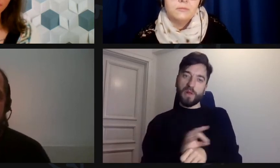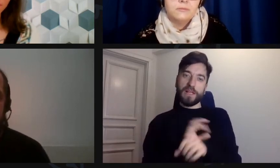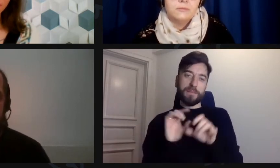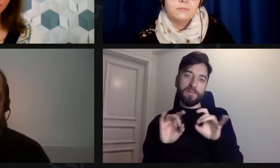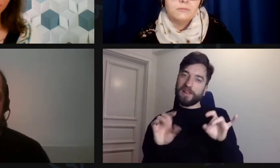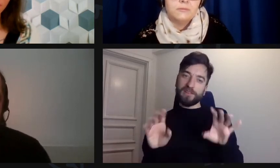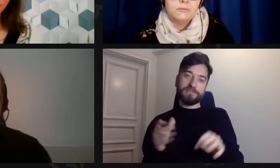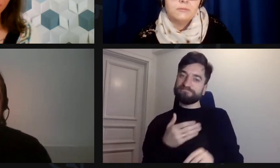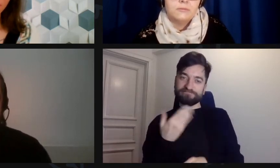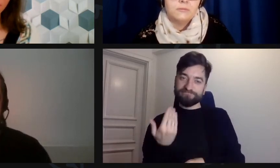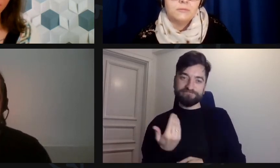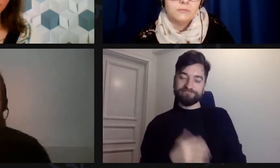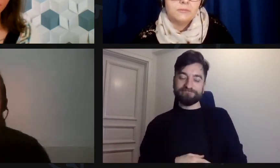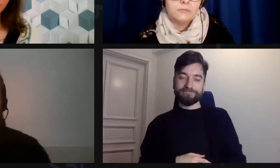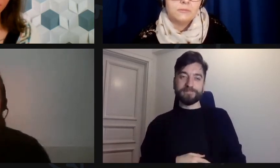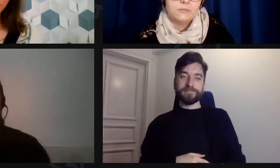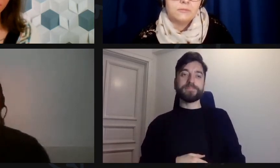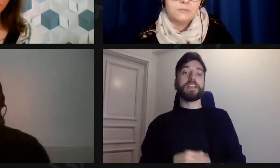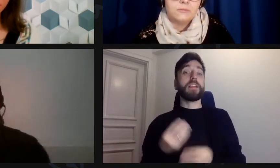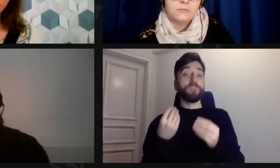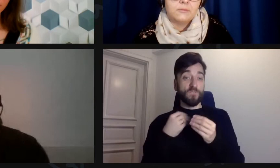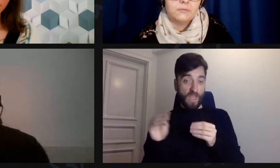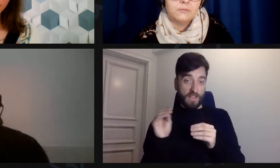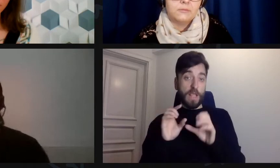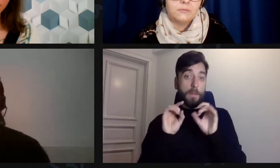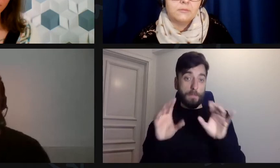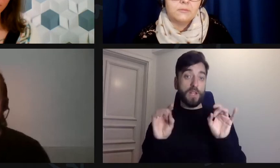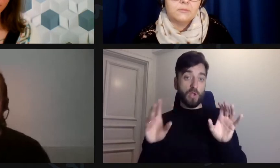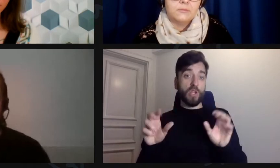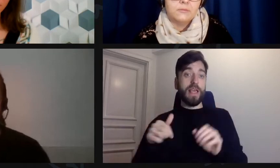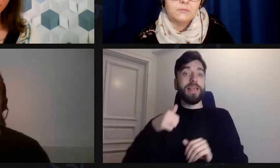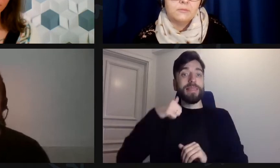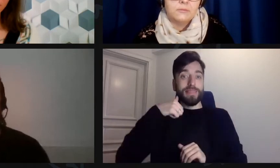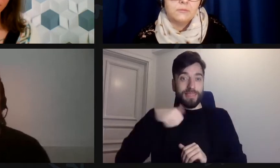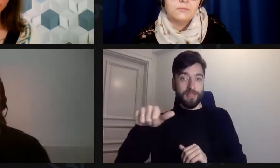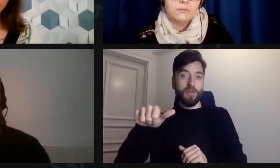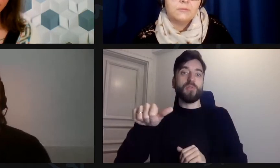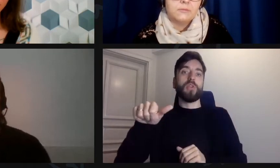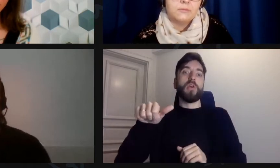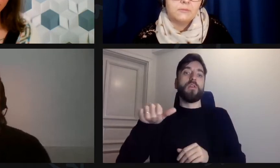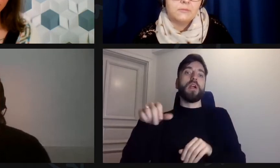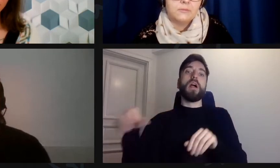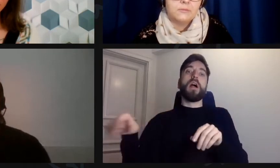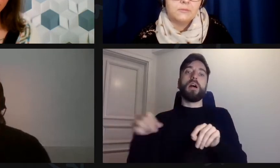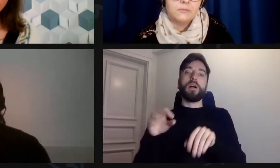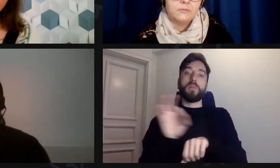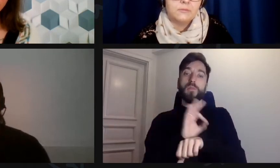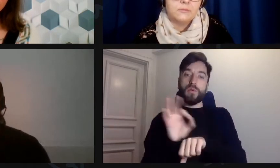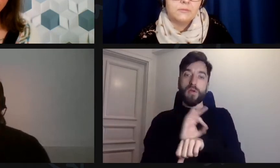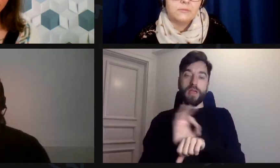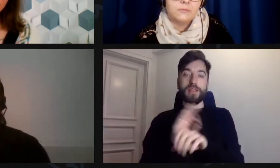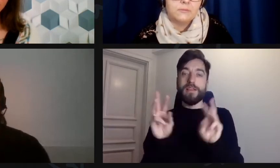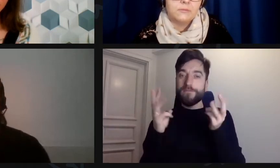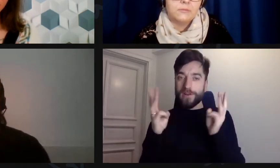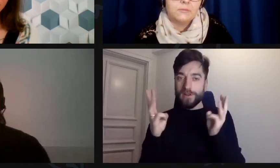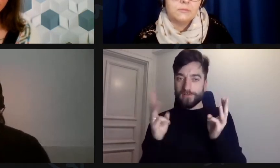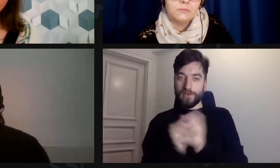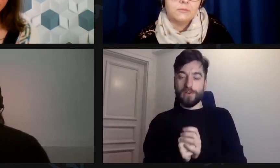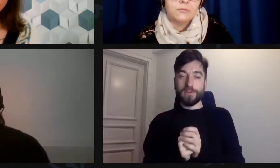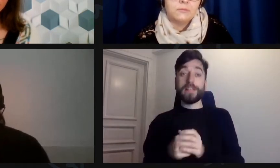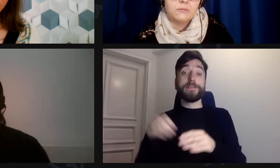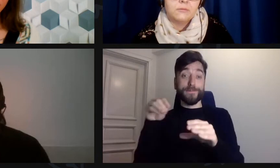Więcej tej pedagogiki widzę w tygodniowym projekcie warsztatowym gdzie mam przestrzeń żeby być z młodzieżą i dzieciakami.